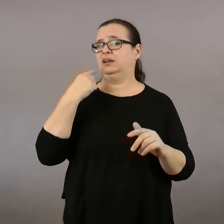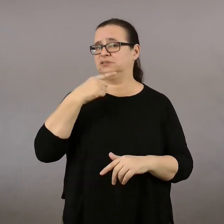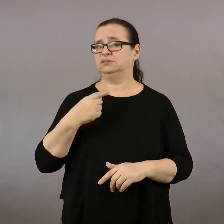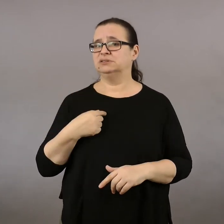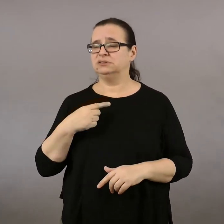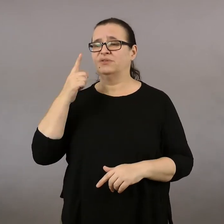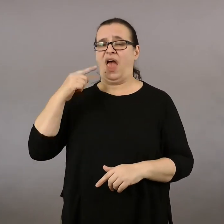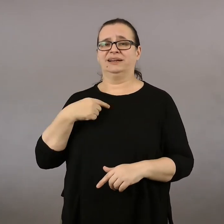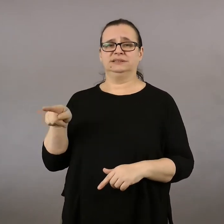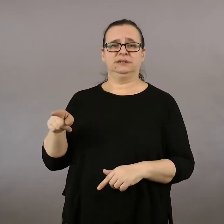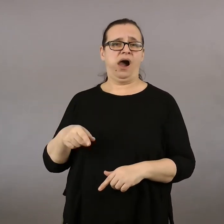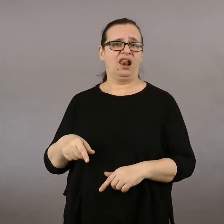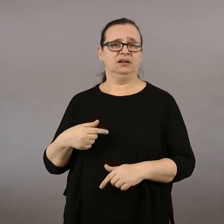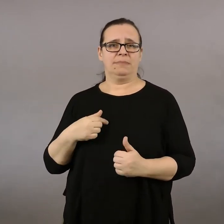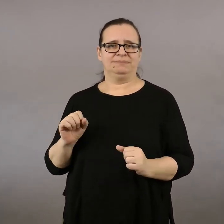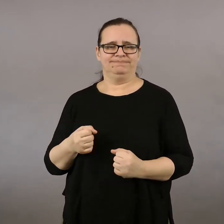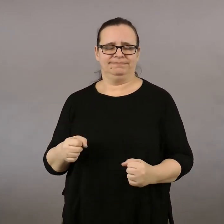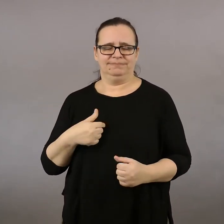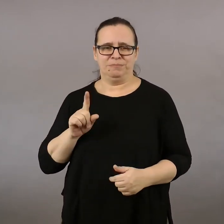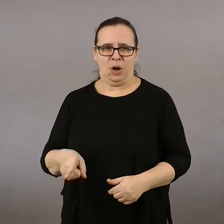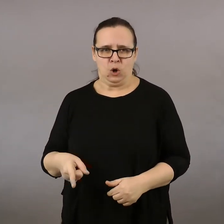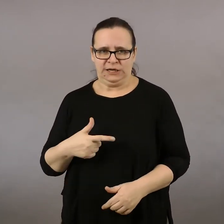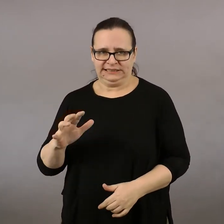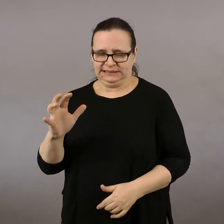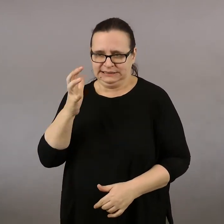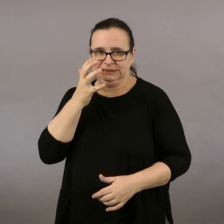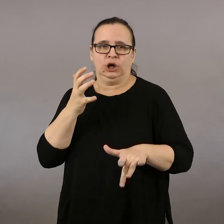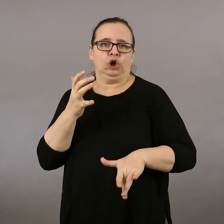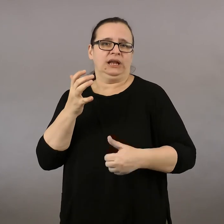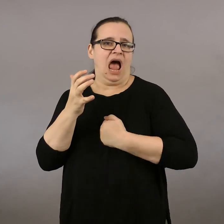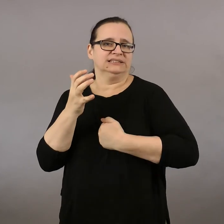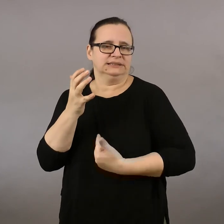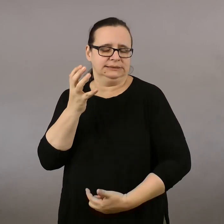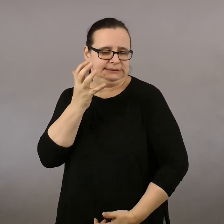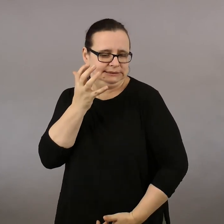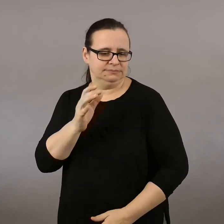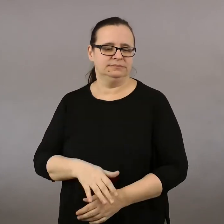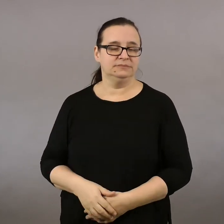Ich habe Angst mein echtes Gefühl zu zeigen